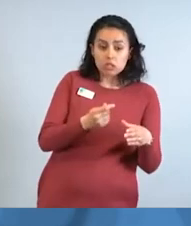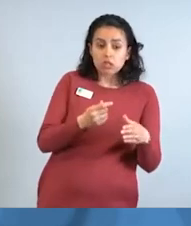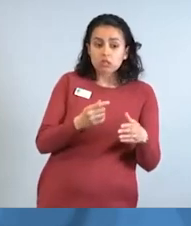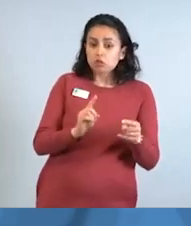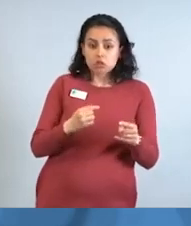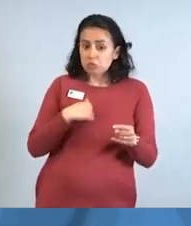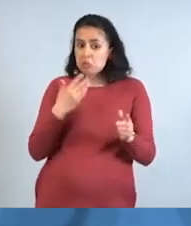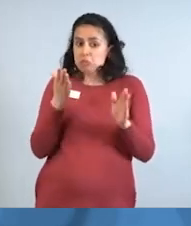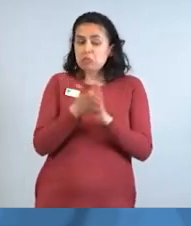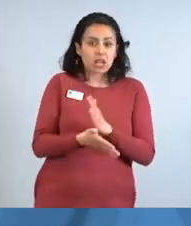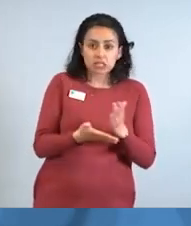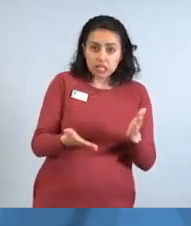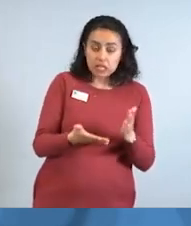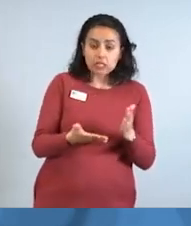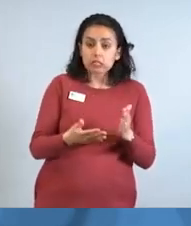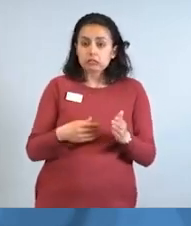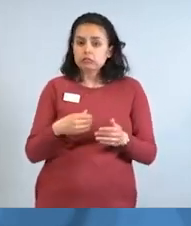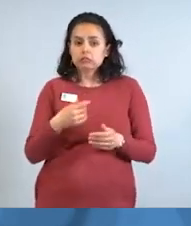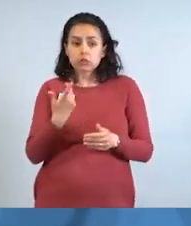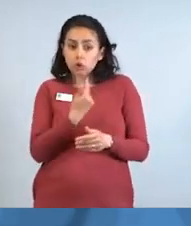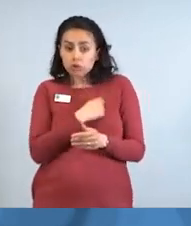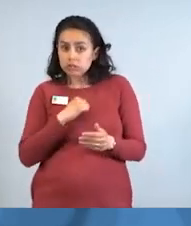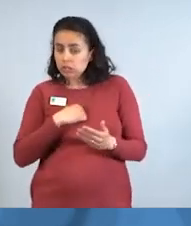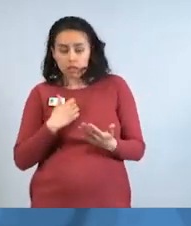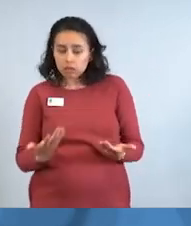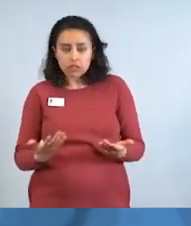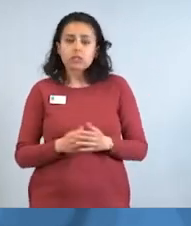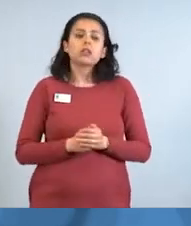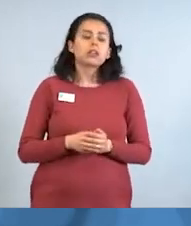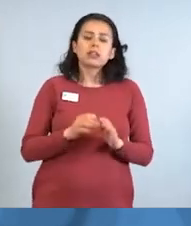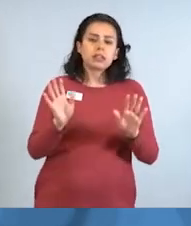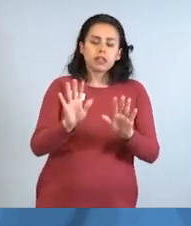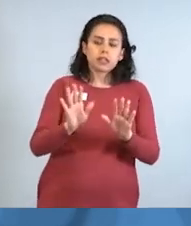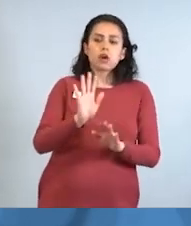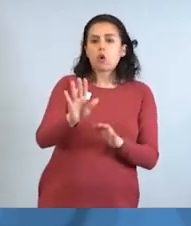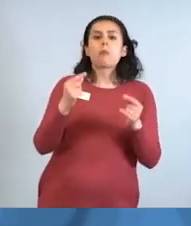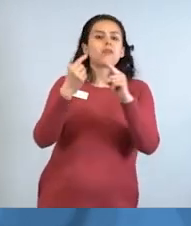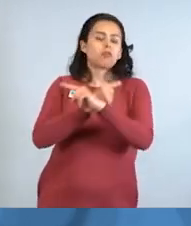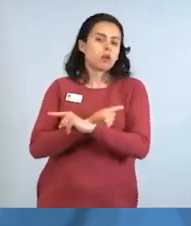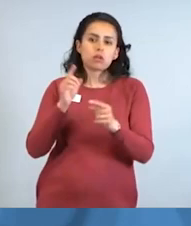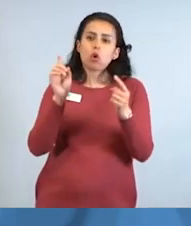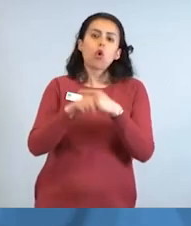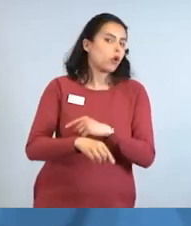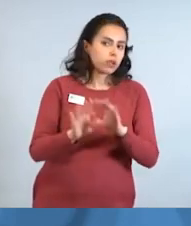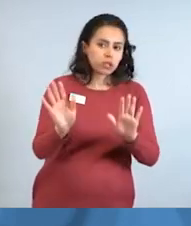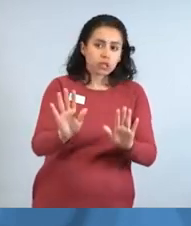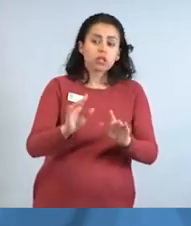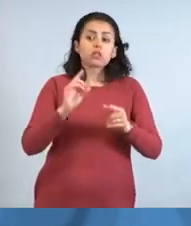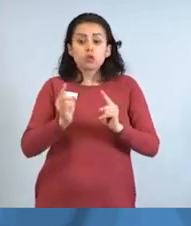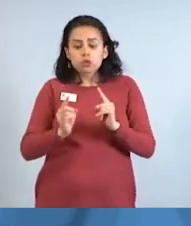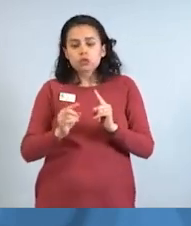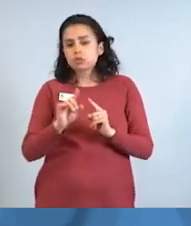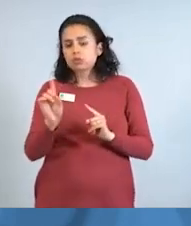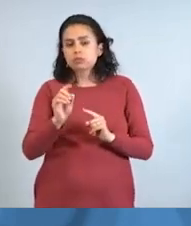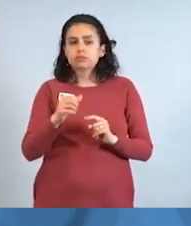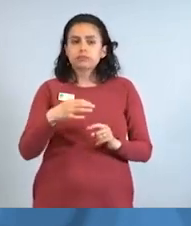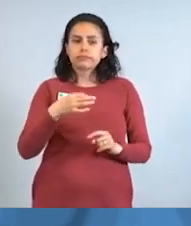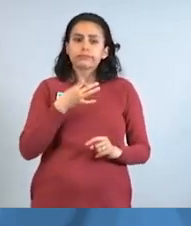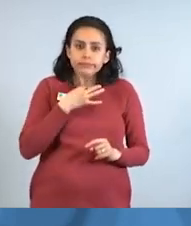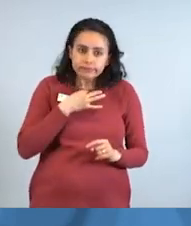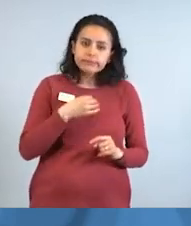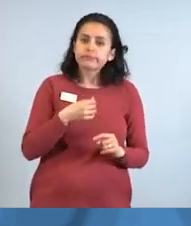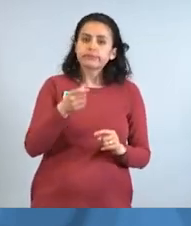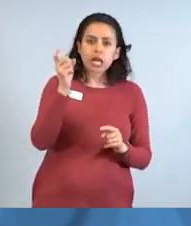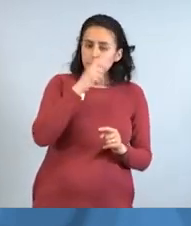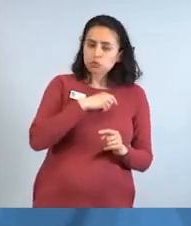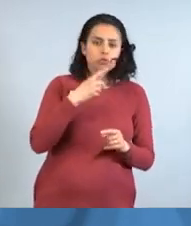Kukaan ei jää ilman rokotetta. Oma vuoro ei mene ohi. Jos ei jostain syystä pysty menemään rokotukseen silloin,